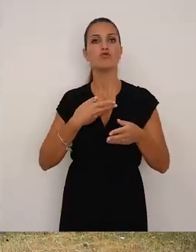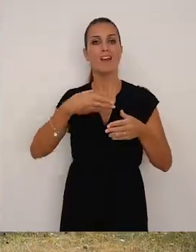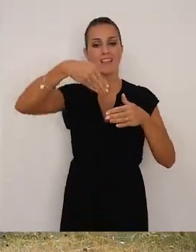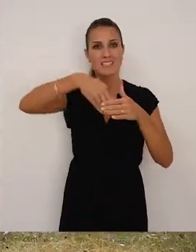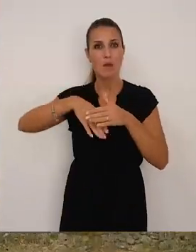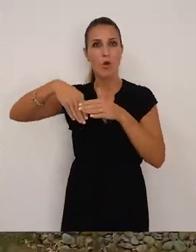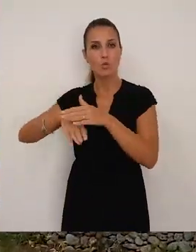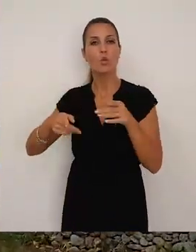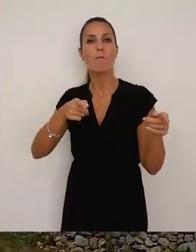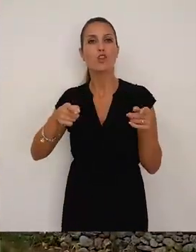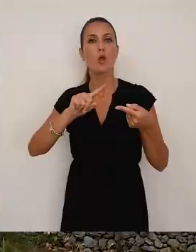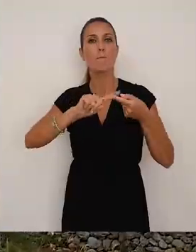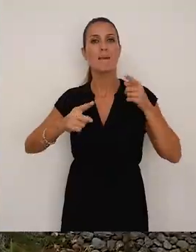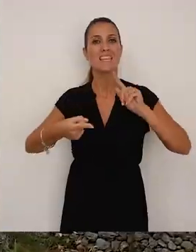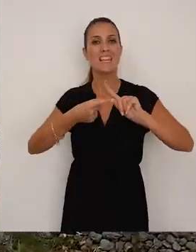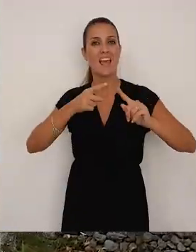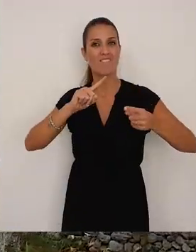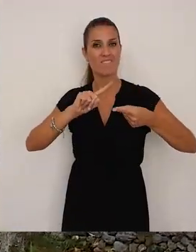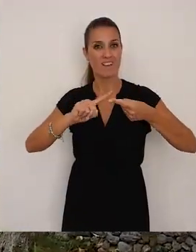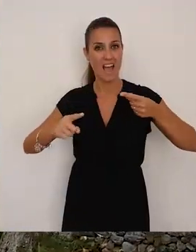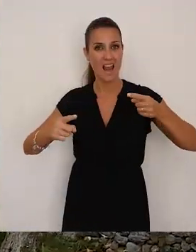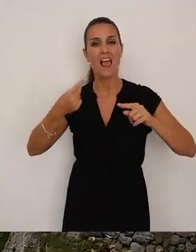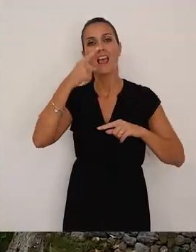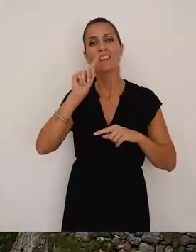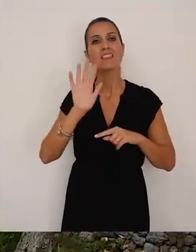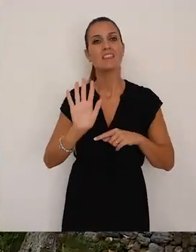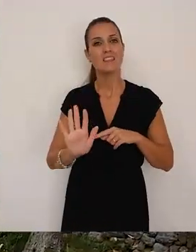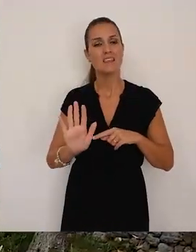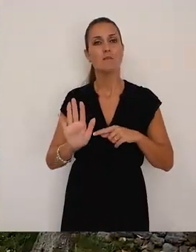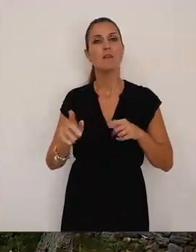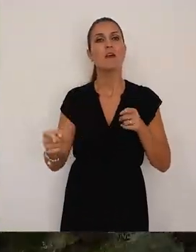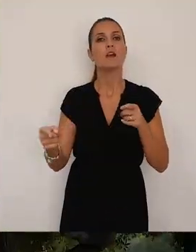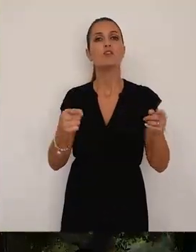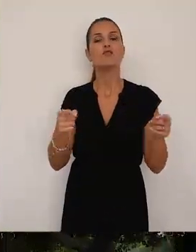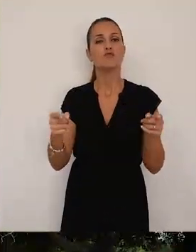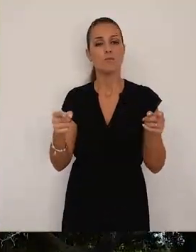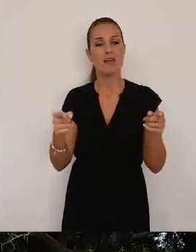diverse sepolture di epoca medioevale, nonché architetture tipiche della civiltà rupestre.